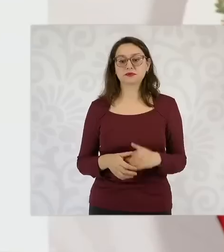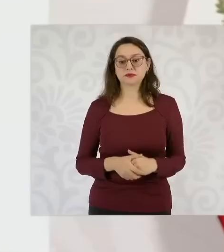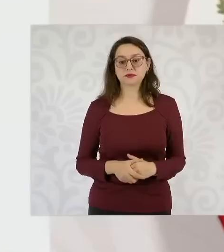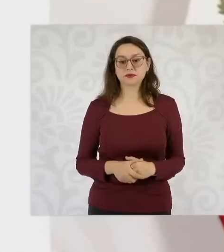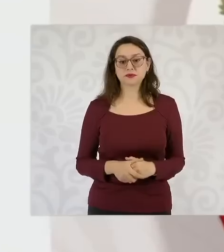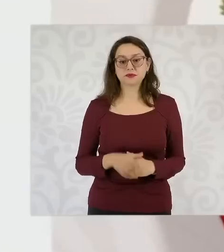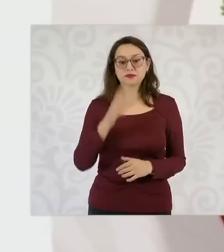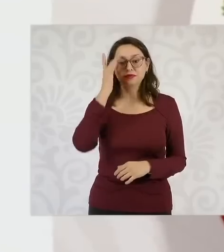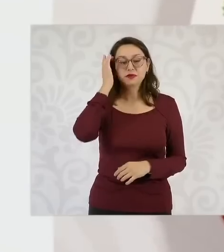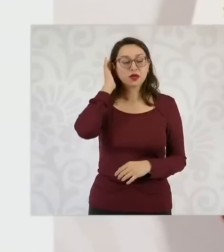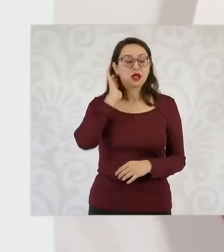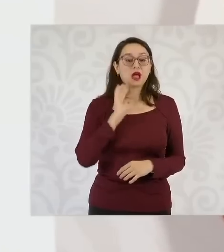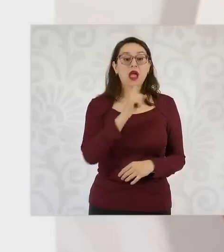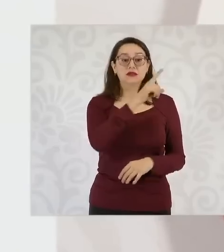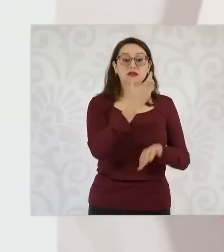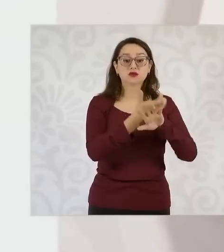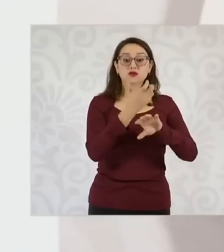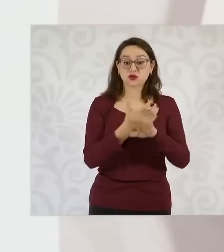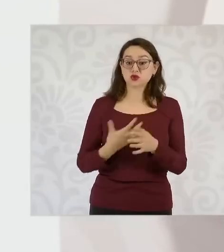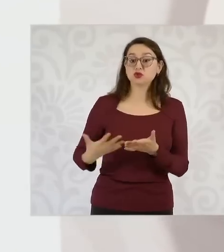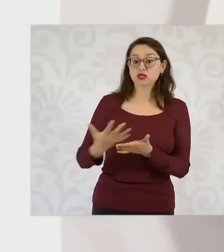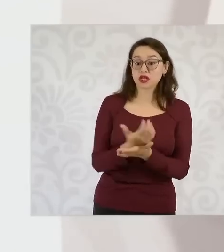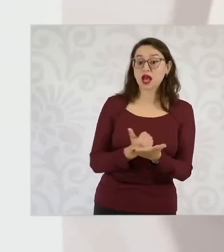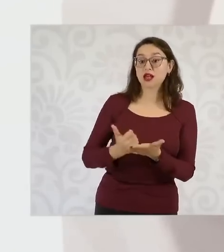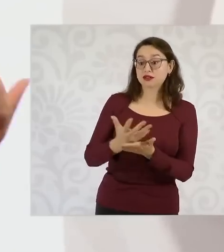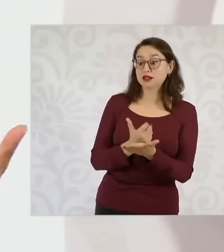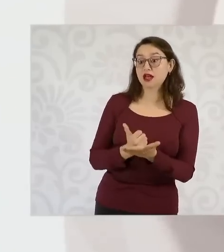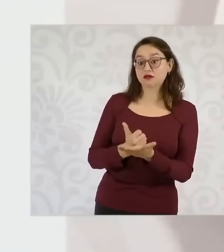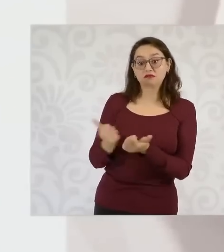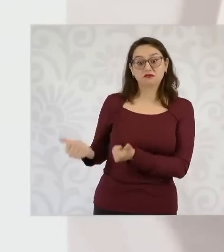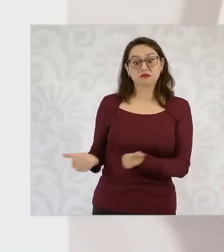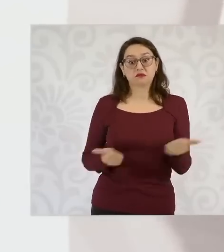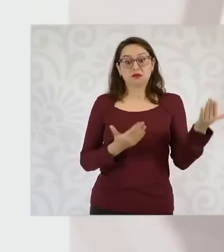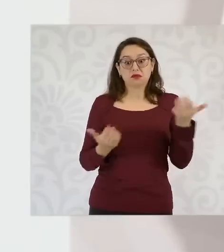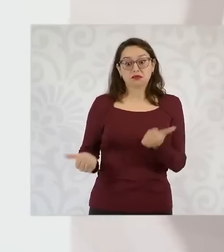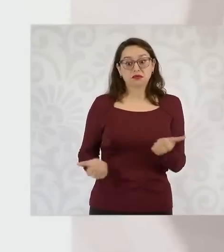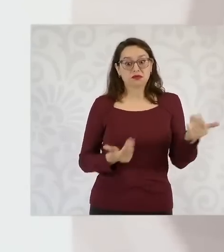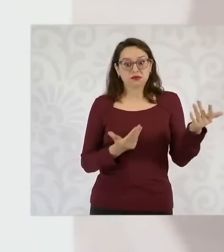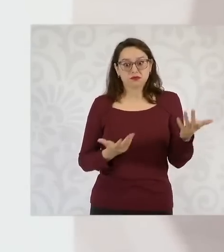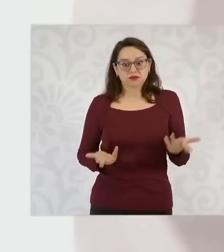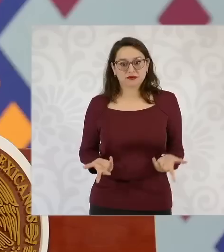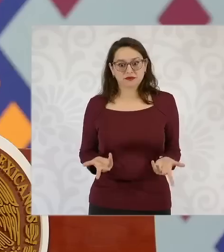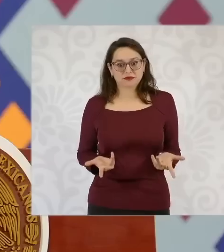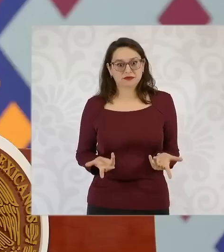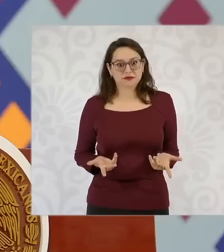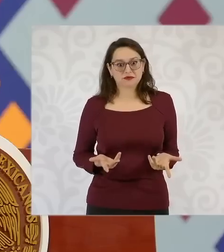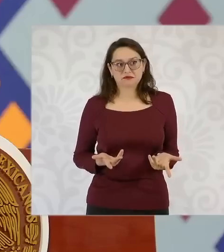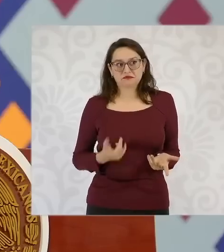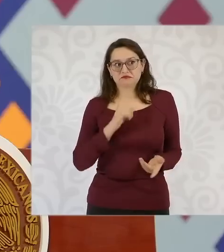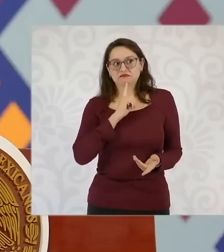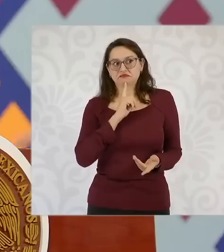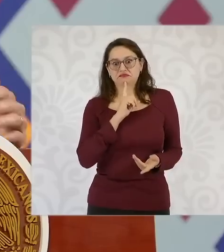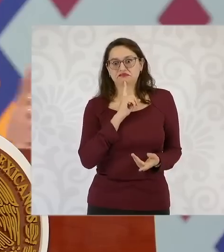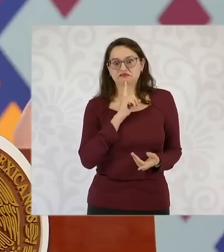Unidos ent esto es un argumento muy fuerte que el secretario ebrar lo va a plantear en las distintas